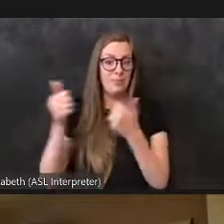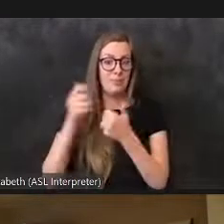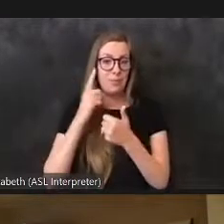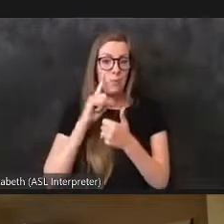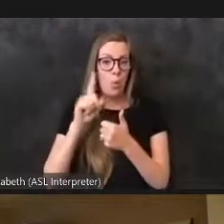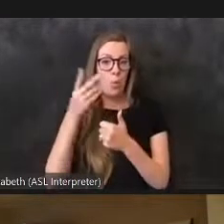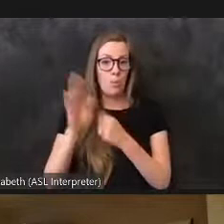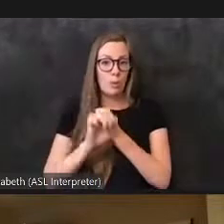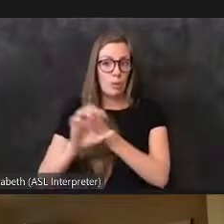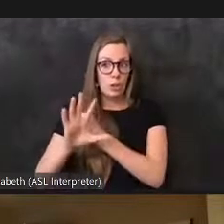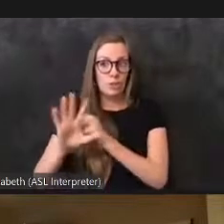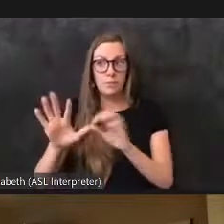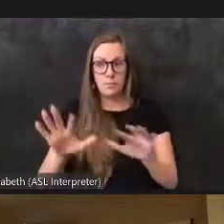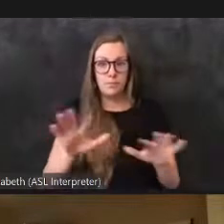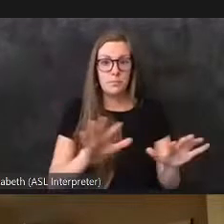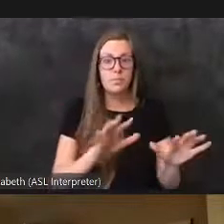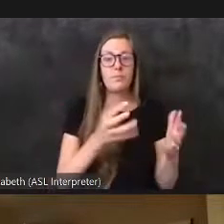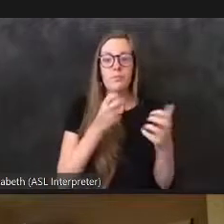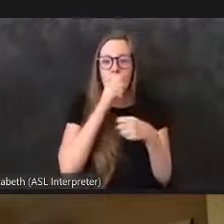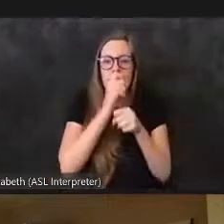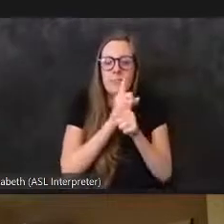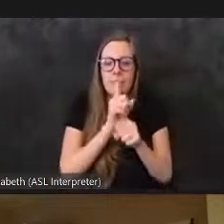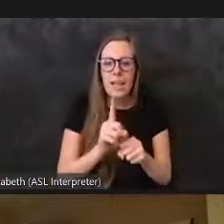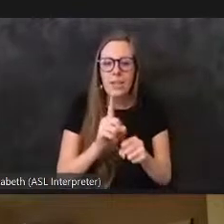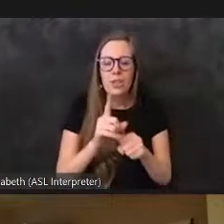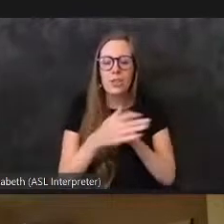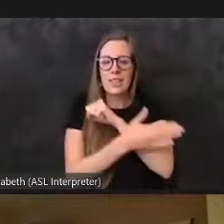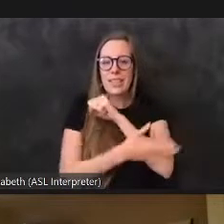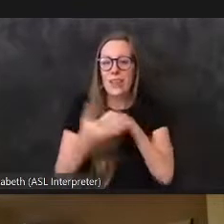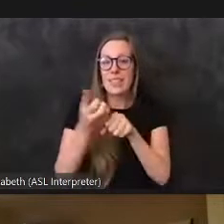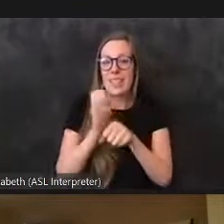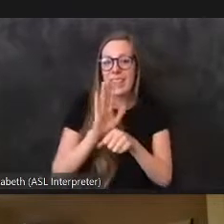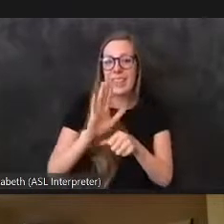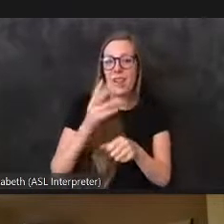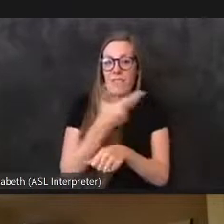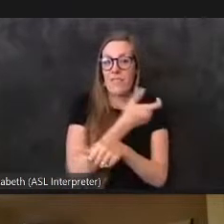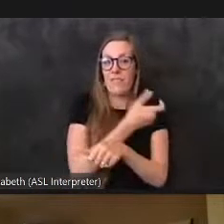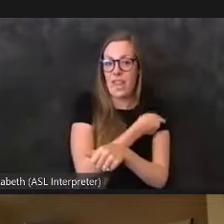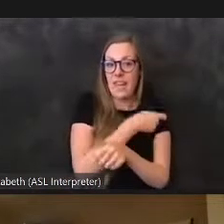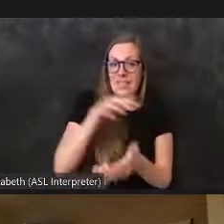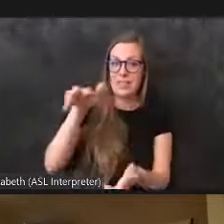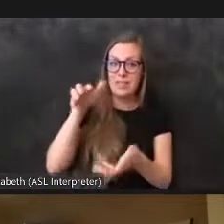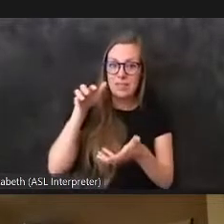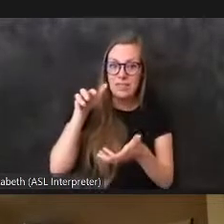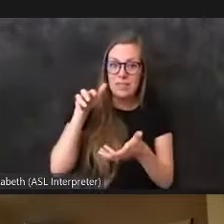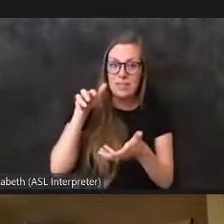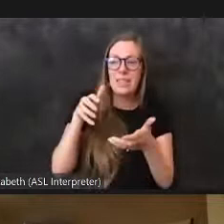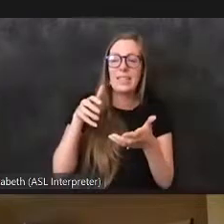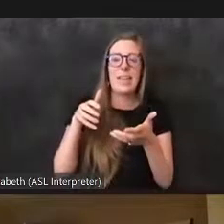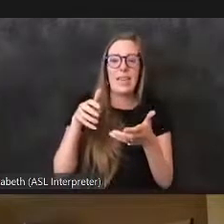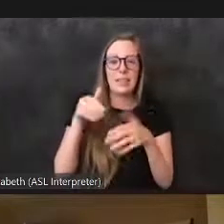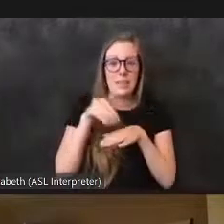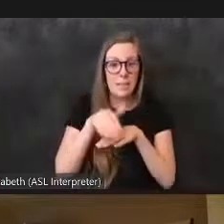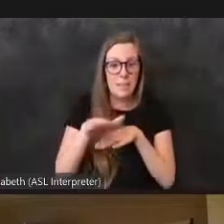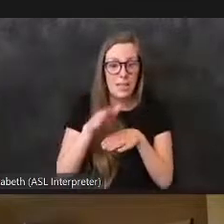La distribución estatal para asegurarnos que los condados obtengan su vacunada. La disolución. Los planes de expansión de vacunas.